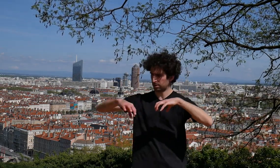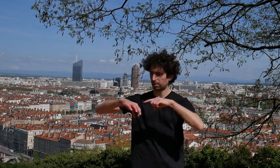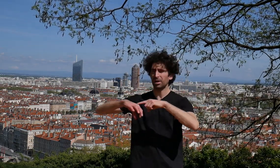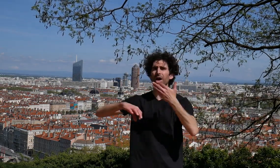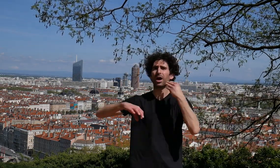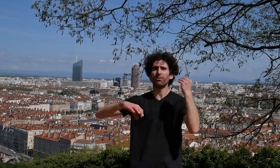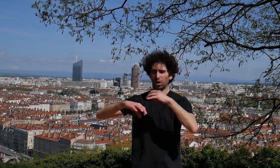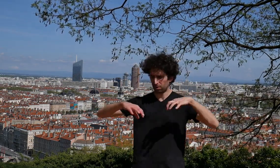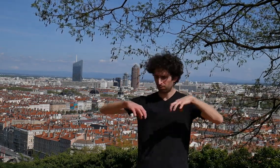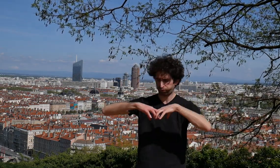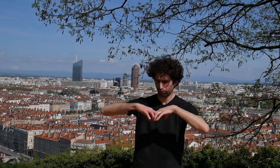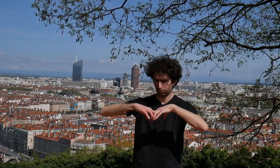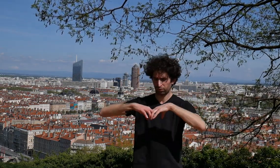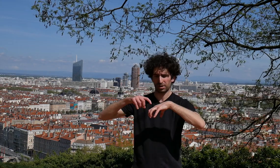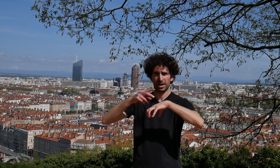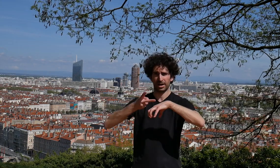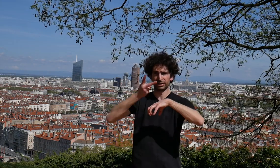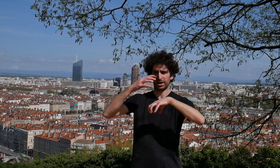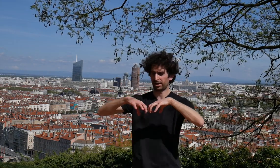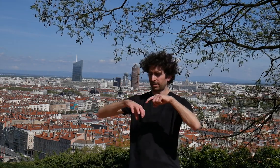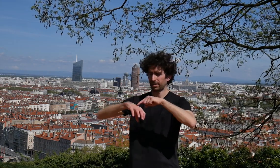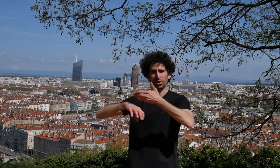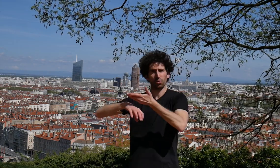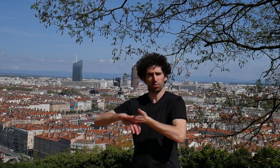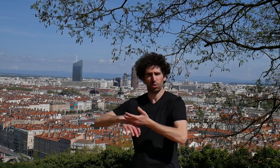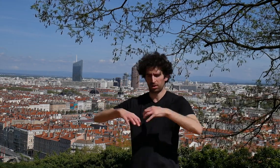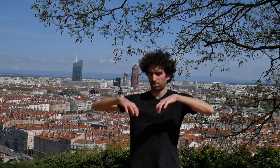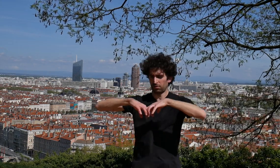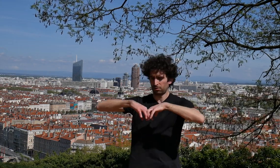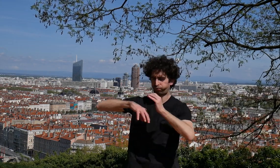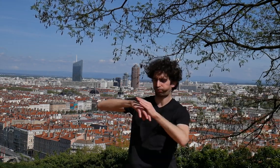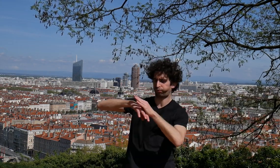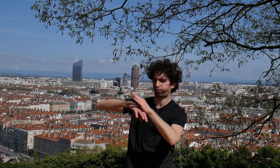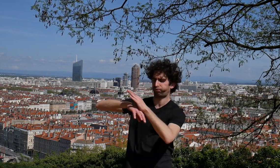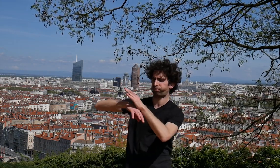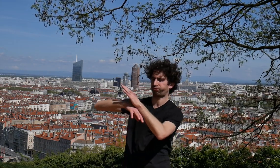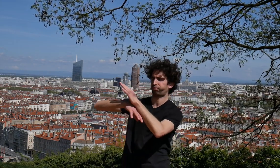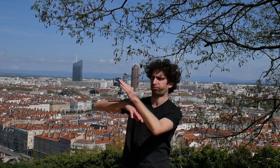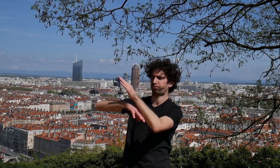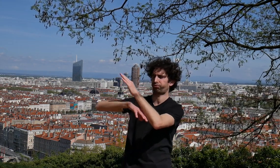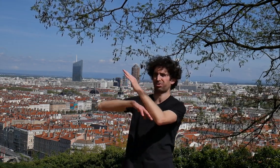rencontre l'air froid, lourd. L'air chaud passe par-dessus